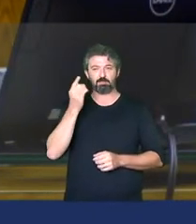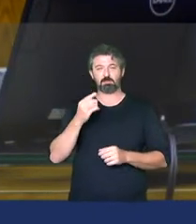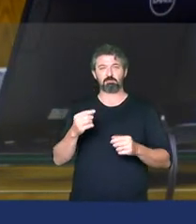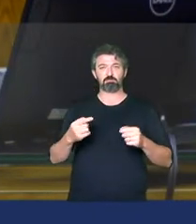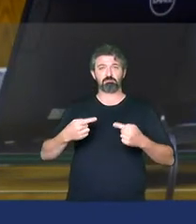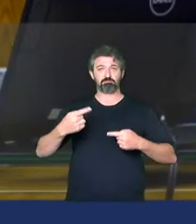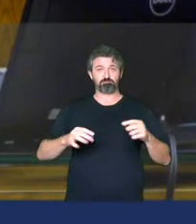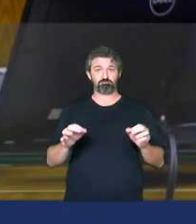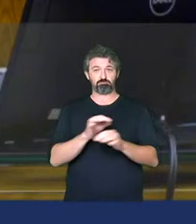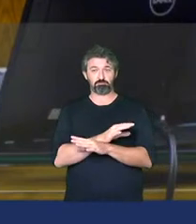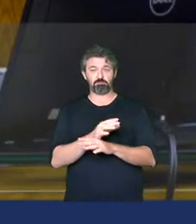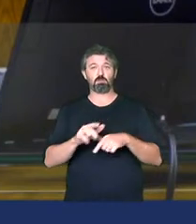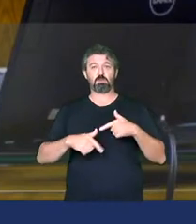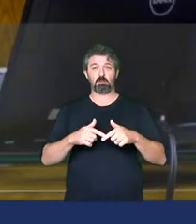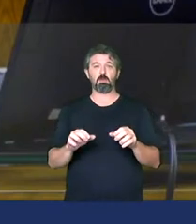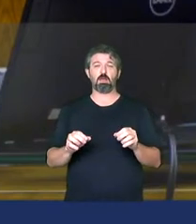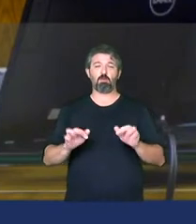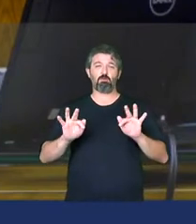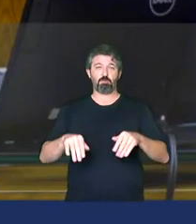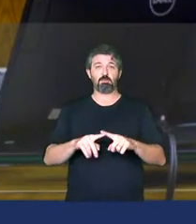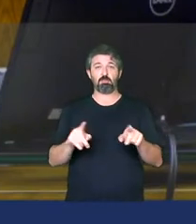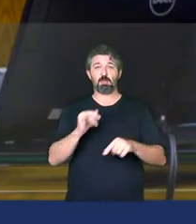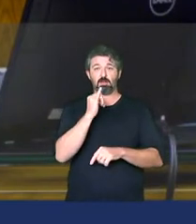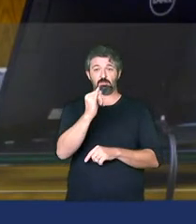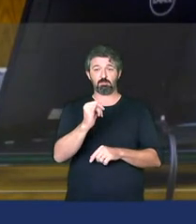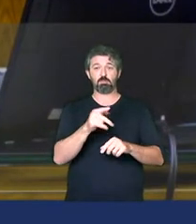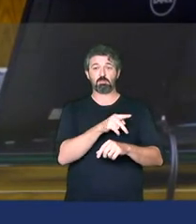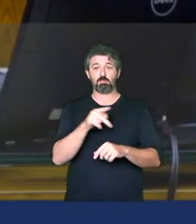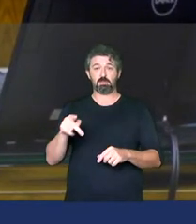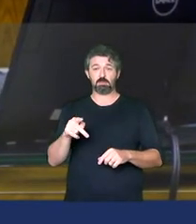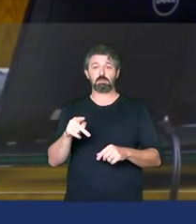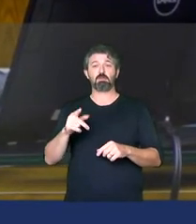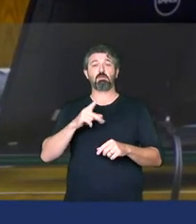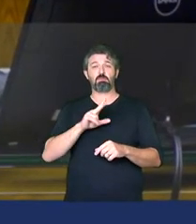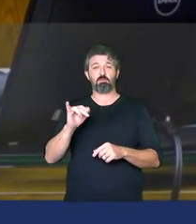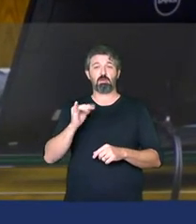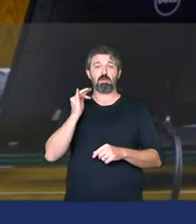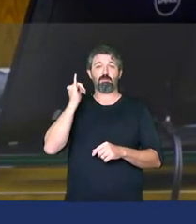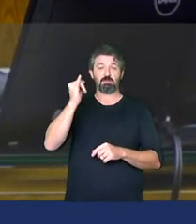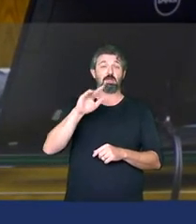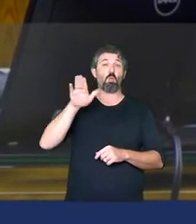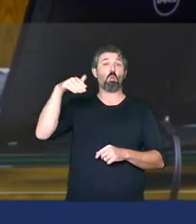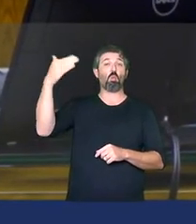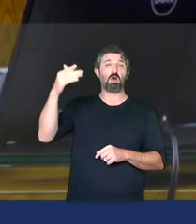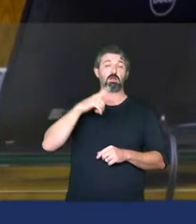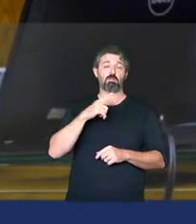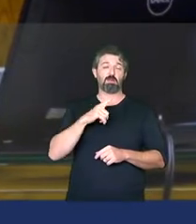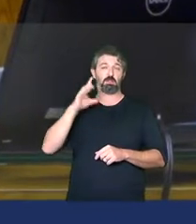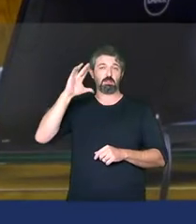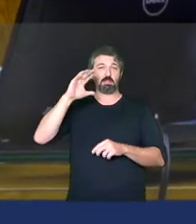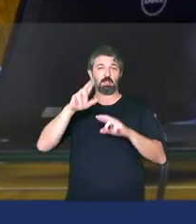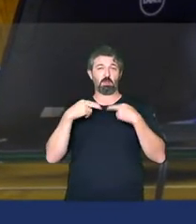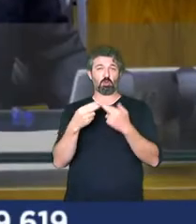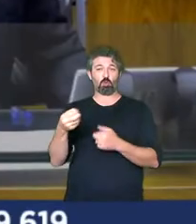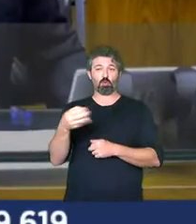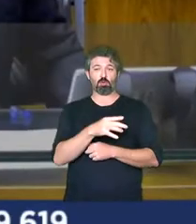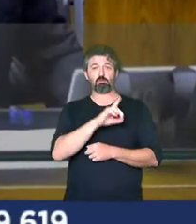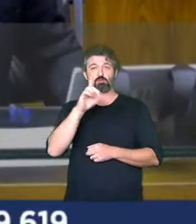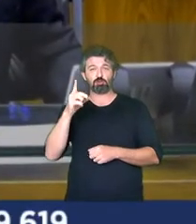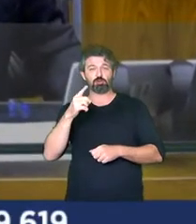OBRIGADO. -- [PRESIDENTE]: OBRIGADO DEPUTADO, NADA MAIS HAVENDO A TRATAR VOU ENCERRAR OS TRABALHOS, ANTES INFORMANDO STACHO PRESIDÊNCIA CONVOCARÁ OPORTUNAMENTE SESSÃO DELIBERATIVA EXTRAORDINÁRIA,